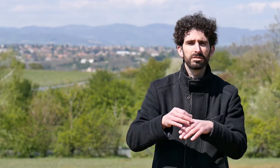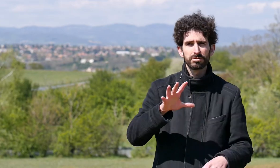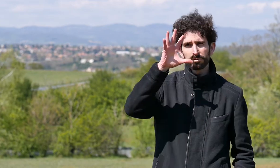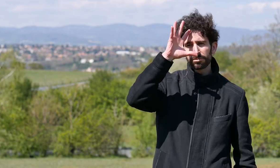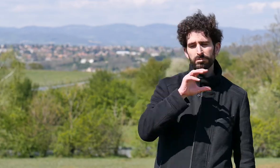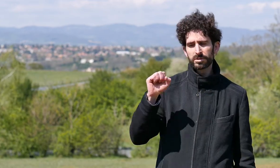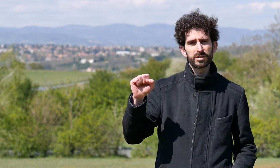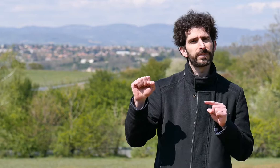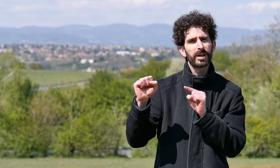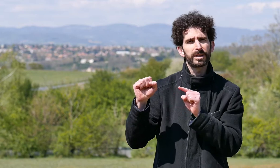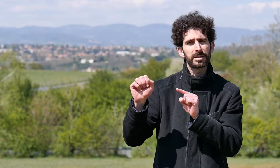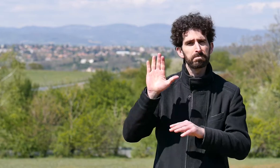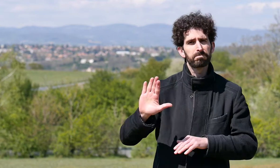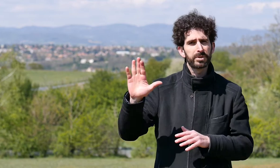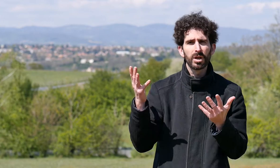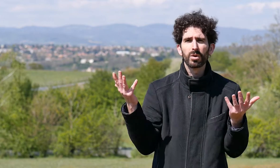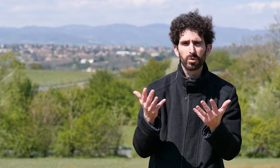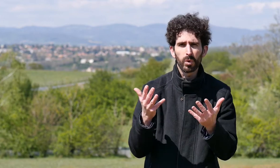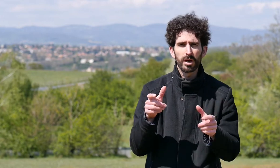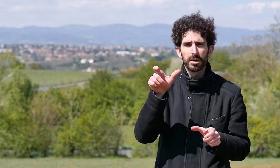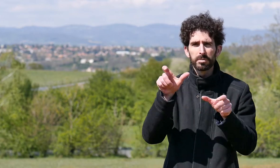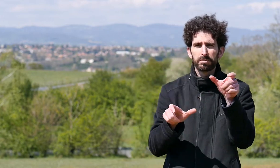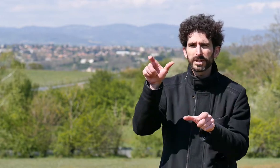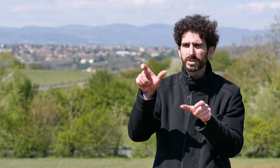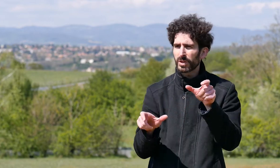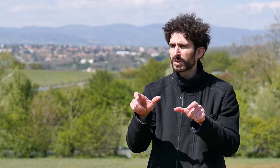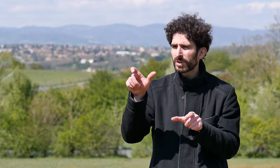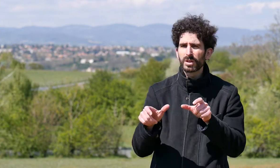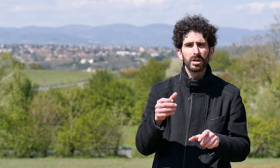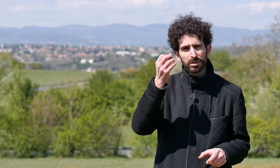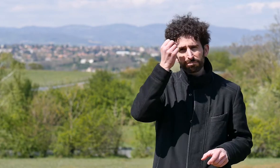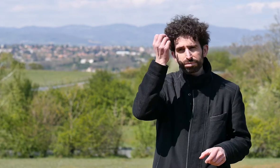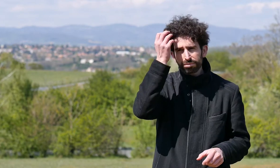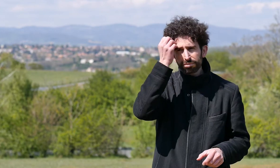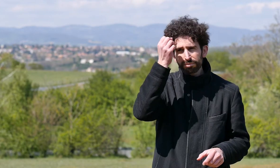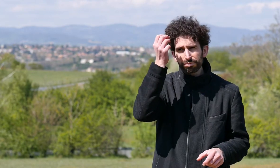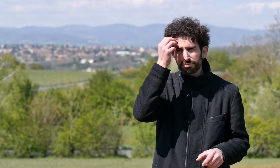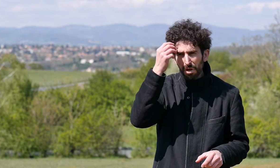la schizophrénie, où les gens sont persuadés